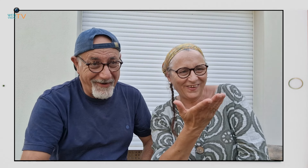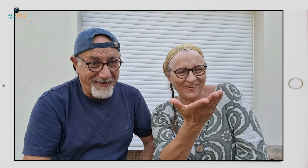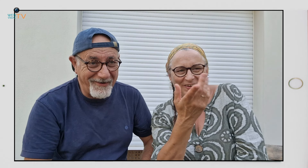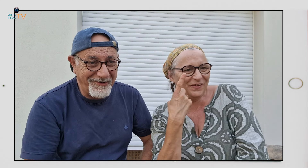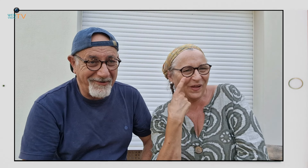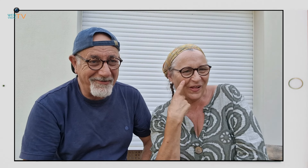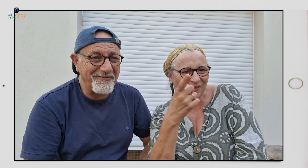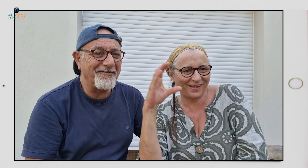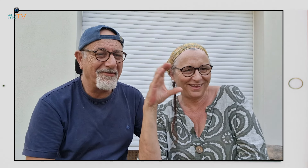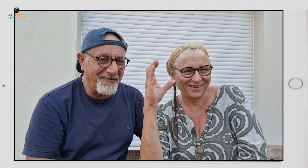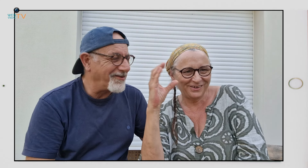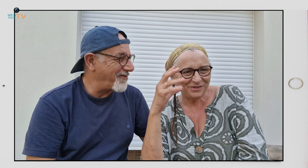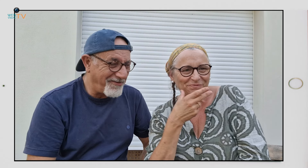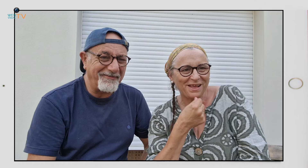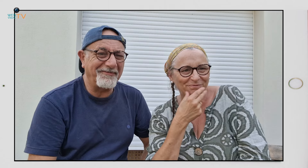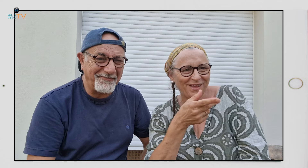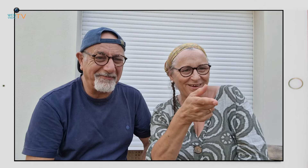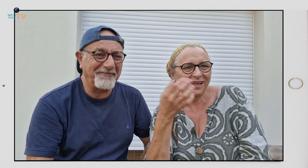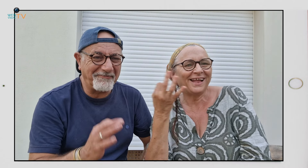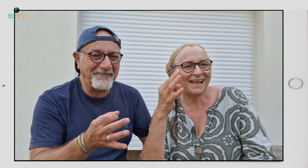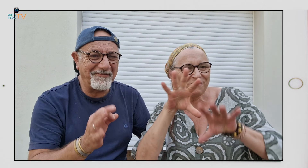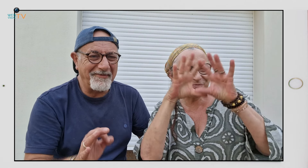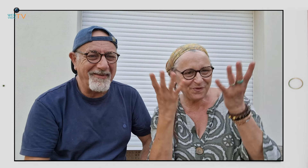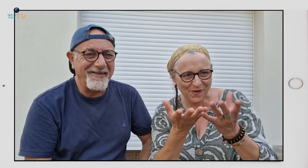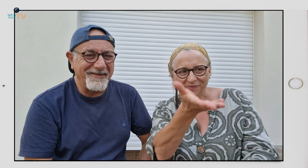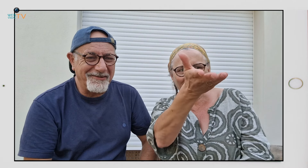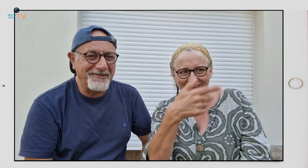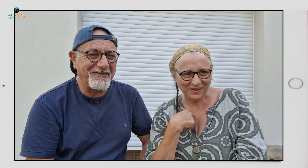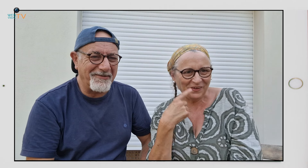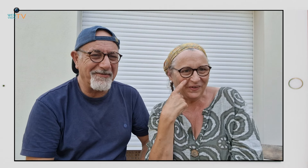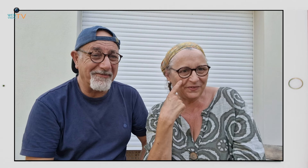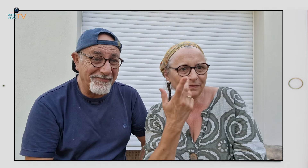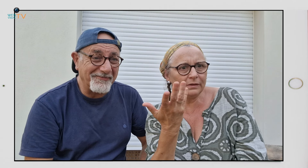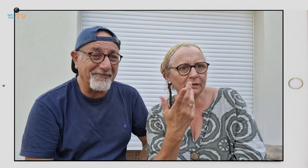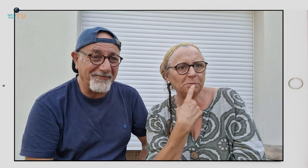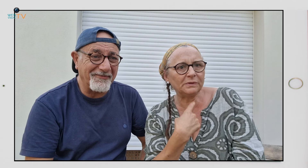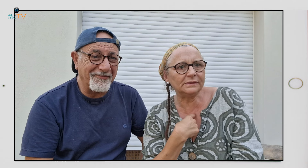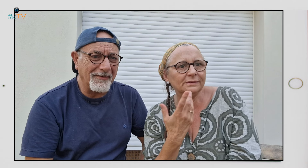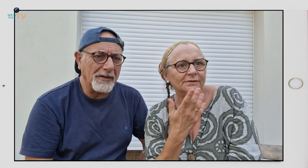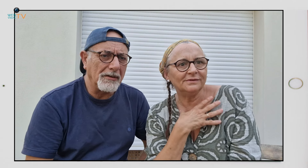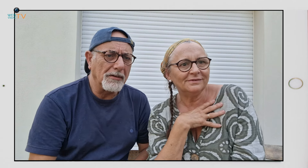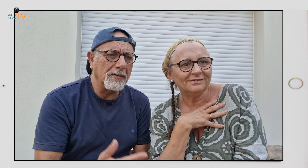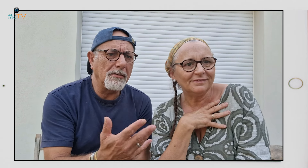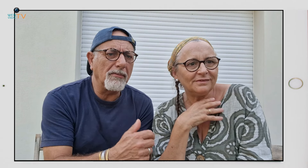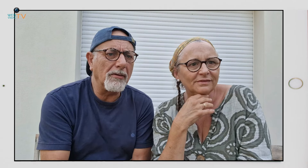Te conozco, eres Carlota, y Albert, del programa Qué mundo. Te conozco. ¿Qué deseas preguntarme?